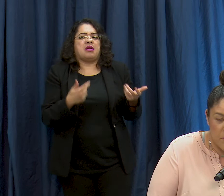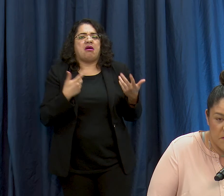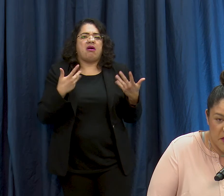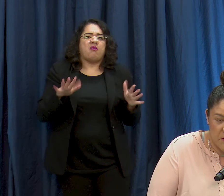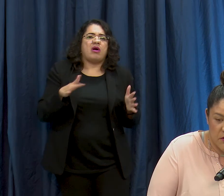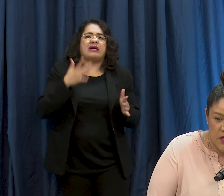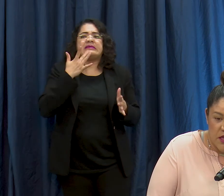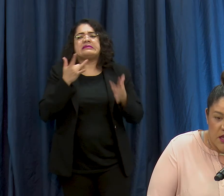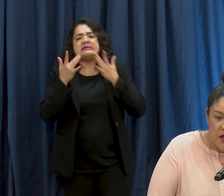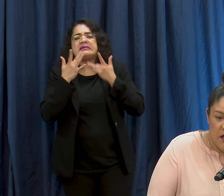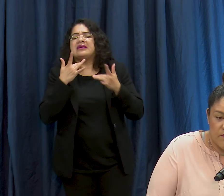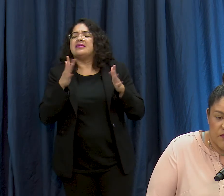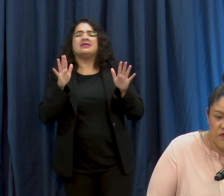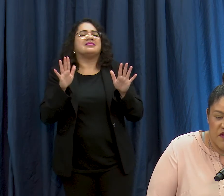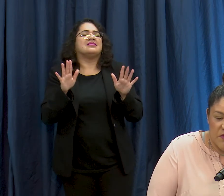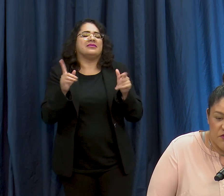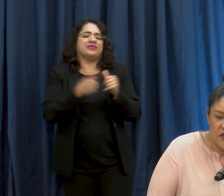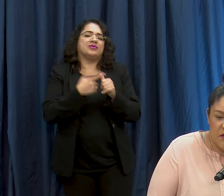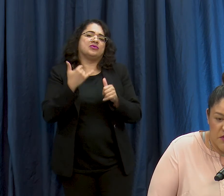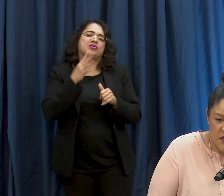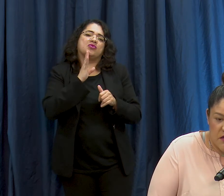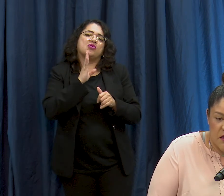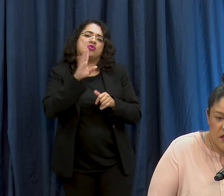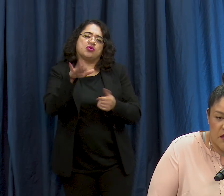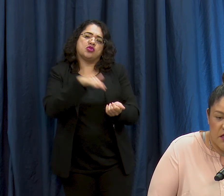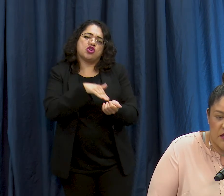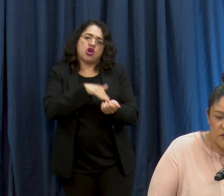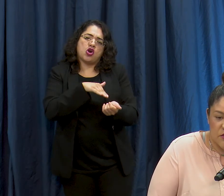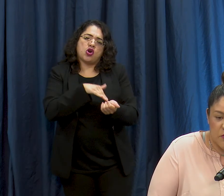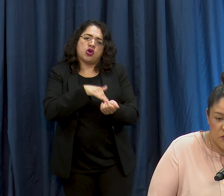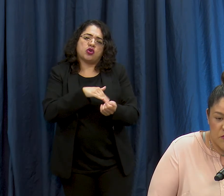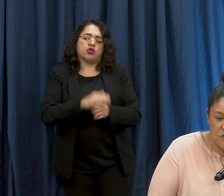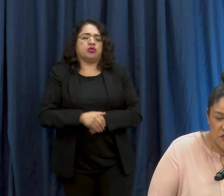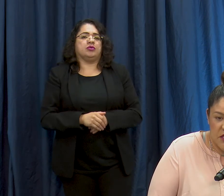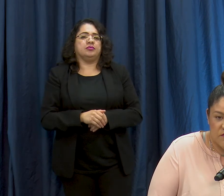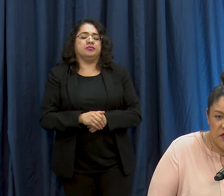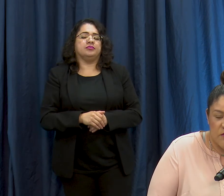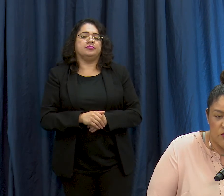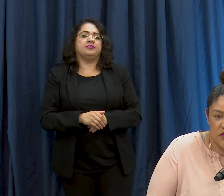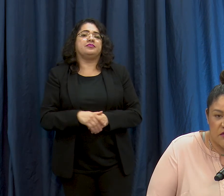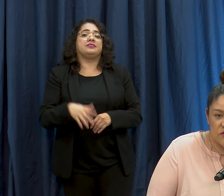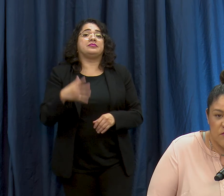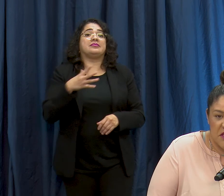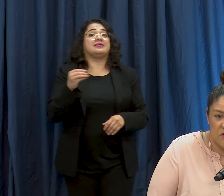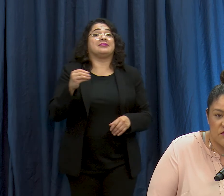primero sabemos que también en estos próximos diaz veremos que los médicos